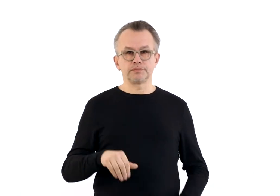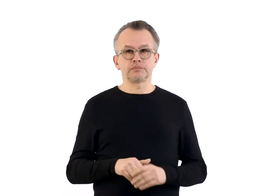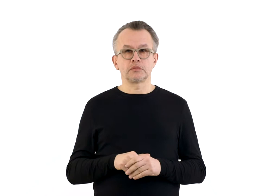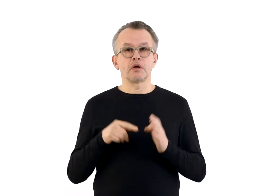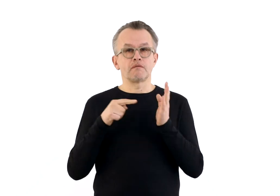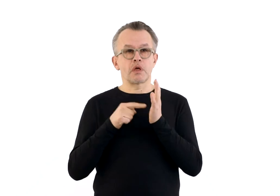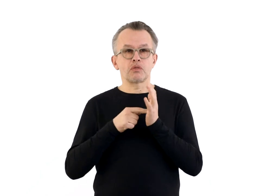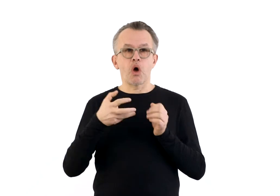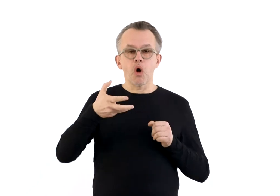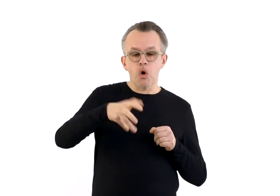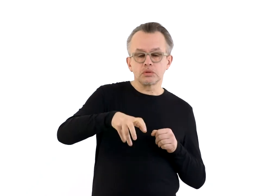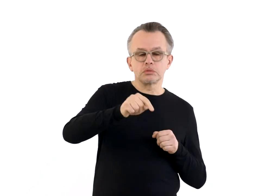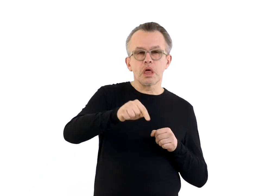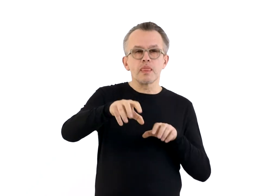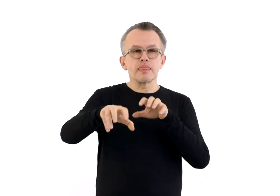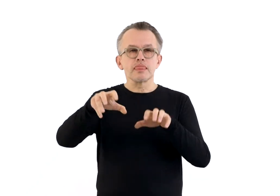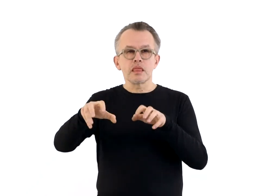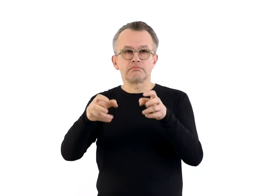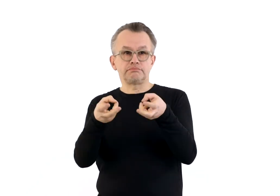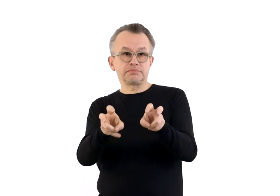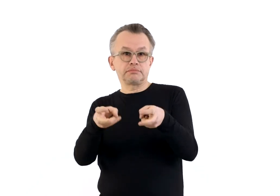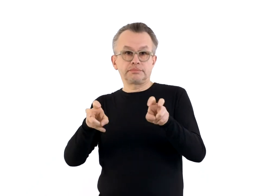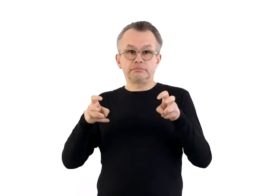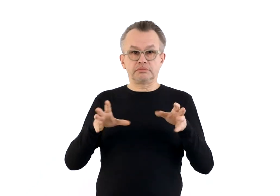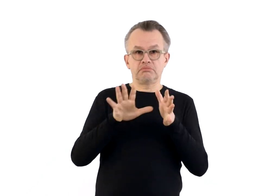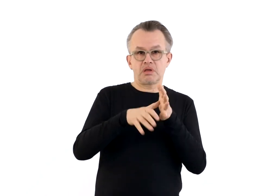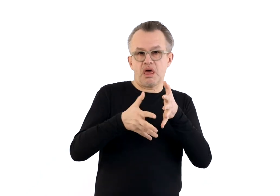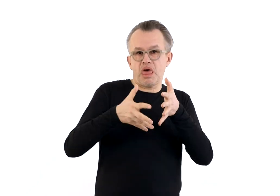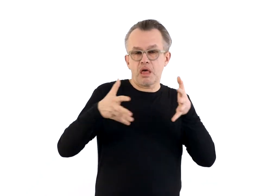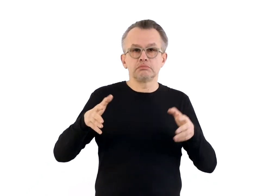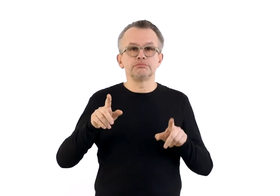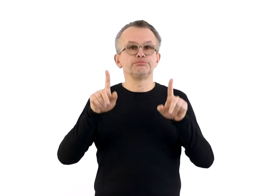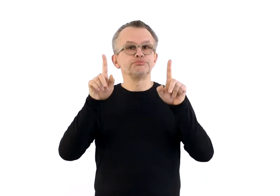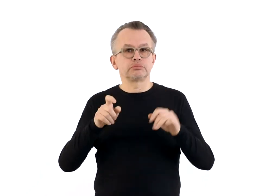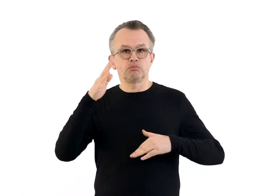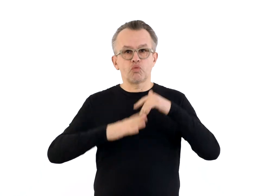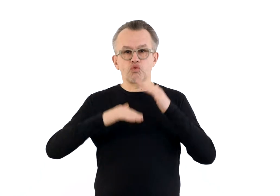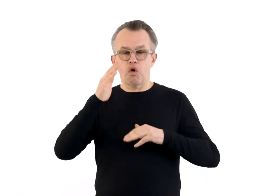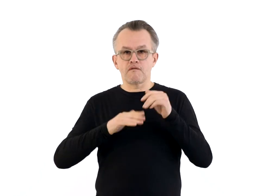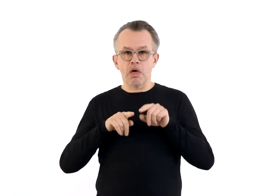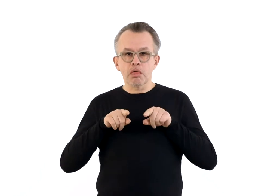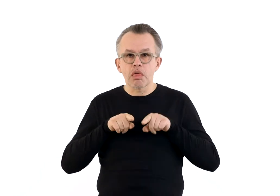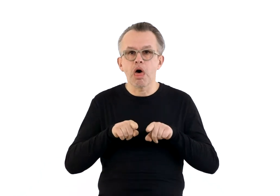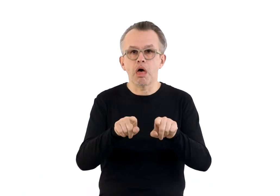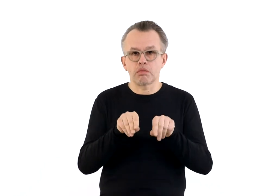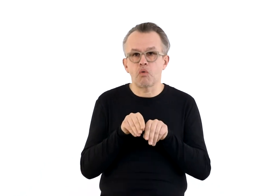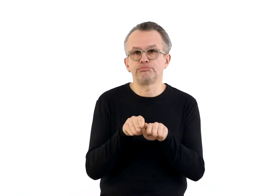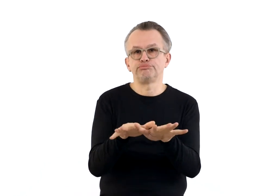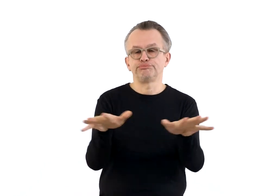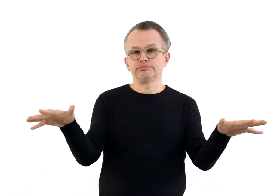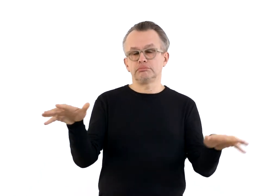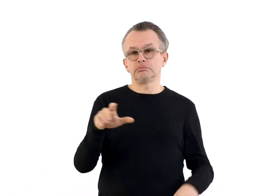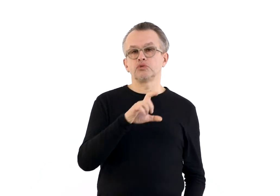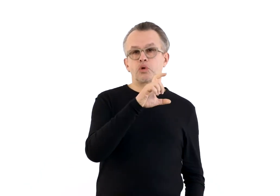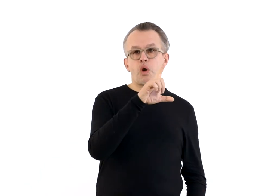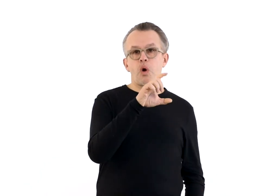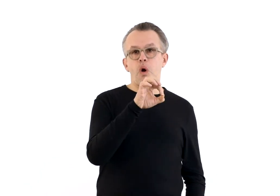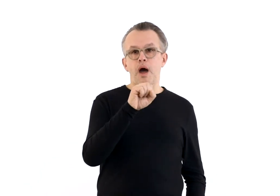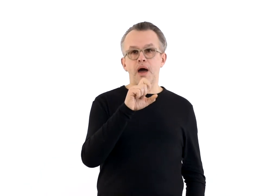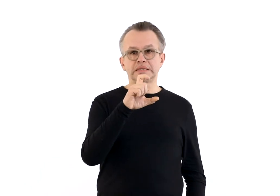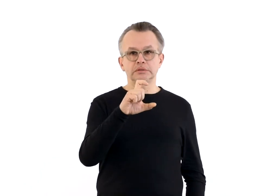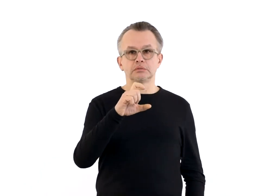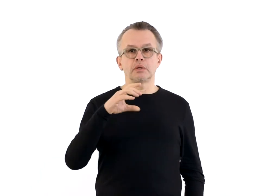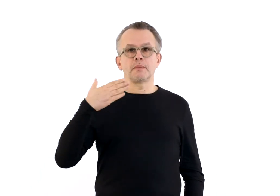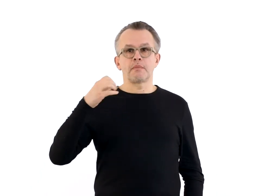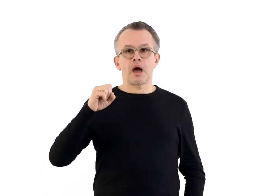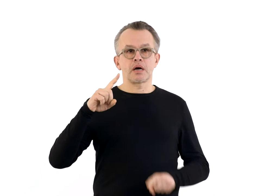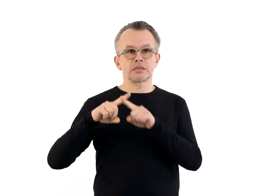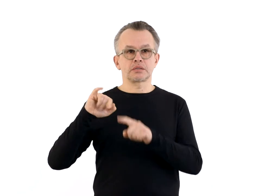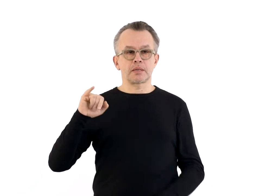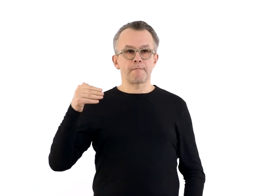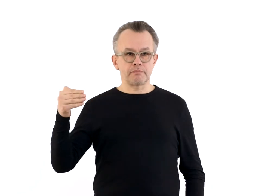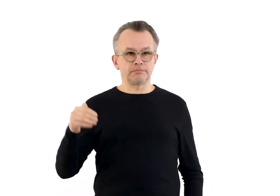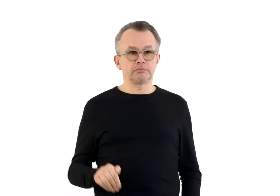Wtedy to osady uległy przekształcenie w miasta, rozpoczęto budowę kanału odwadniającego Cloaca Maxima